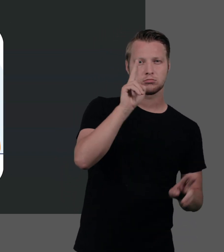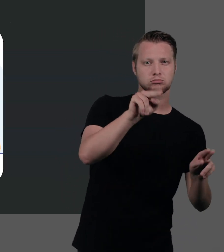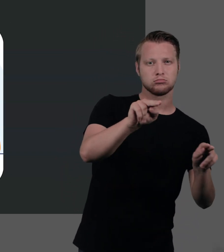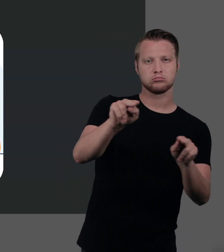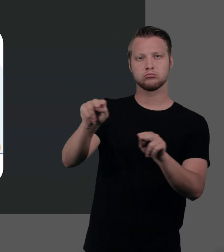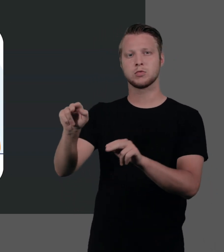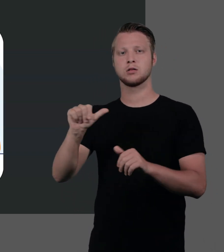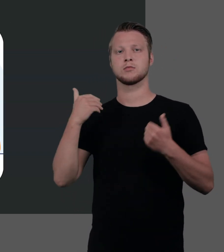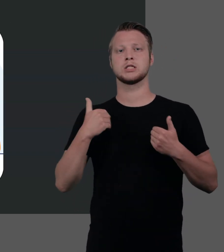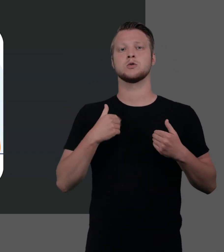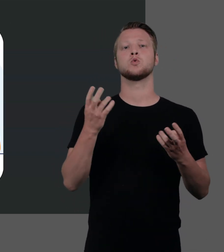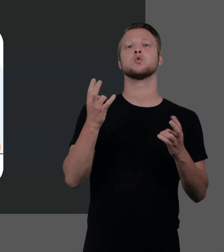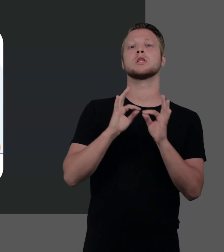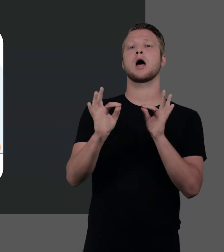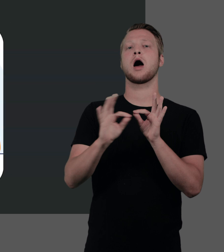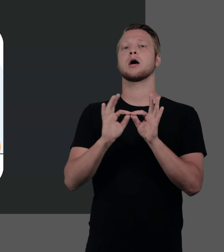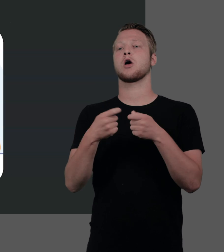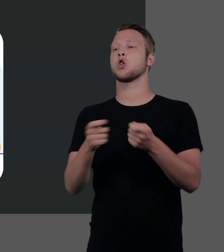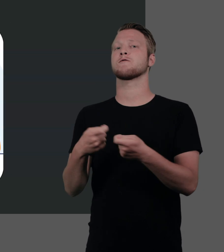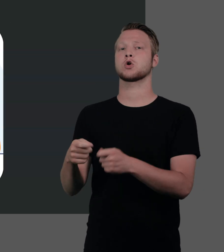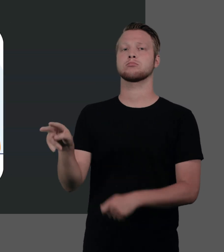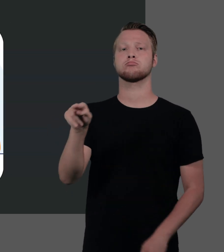Let op hoe anderen hun taken uitvoeren.